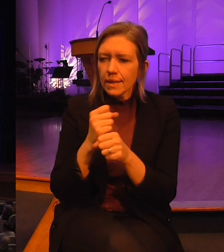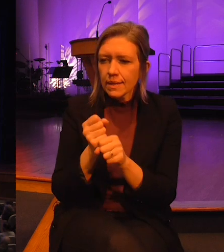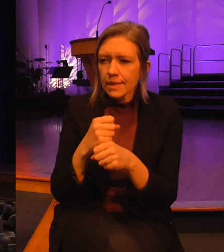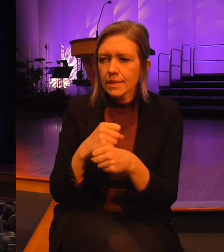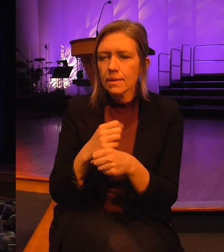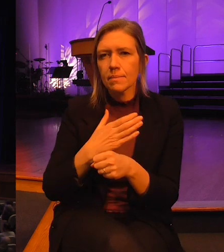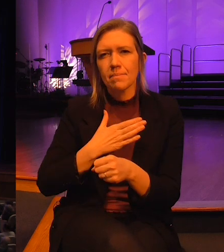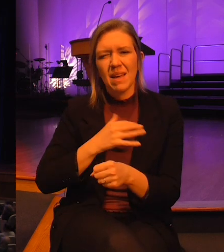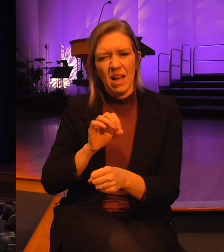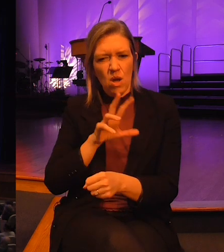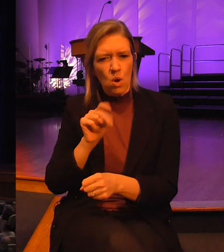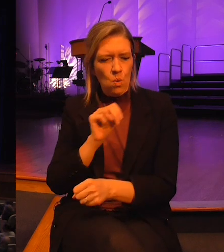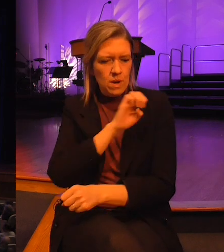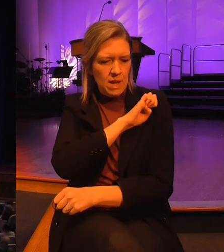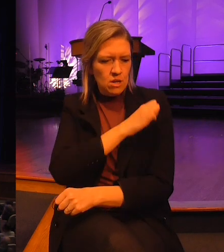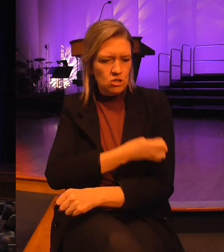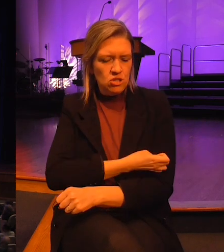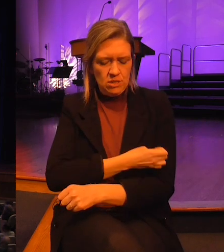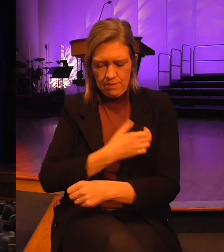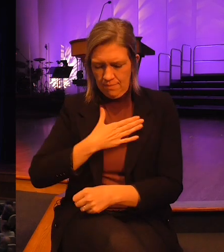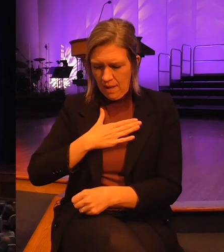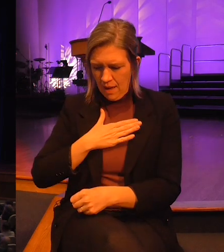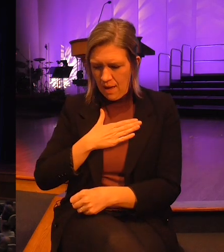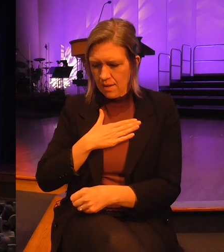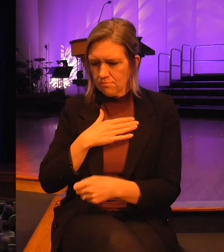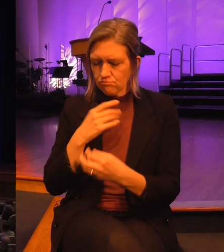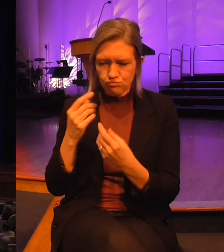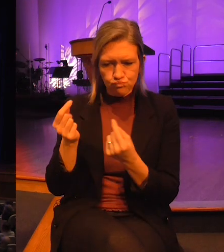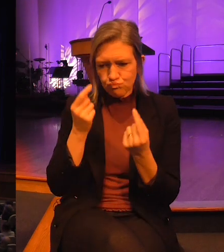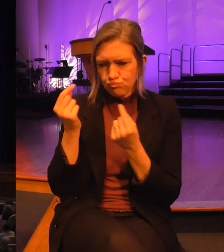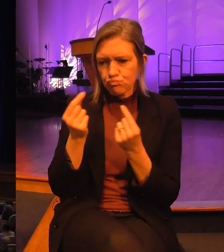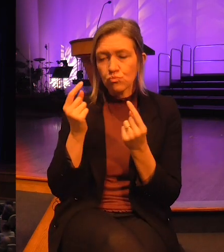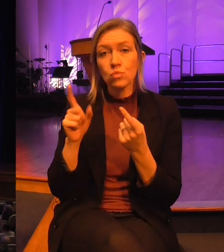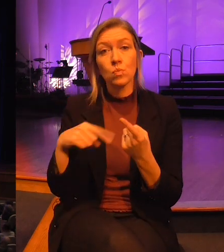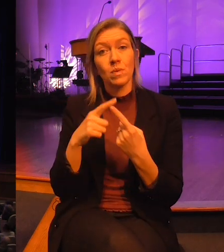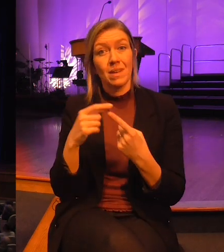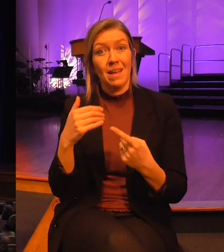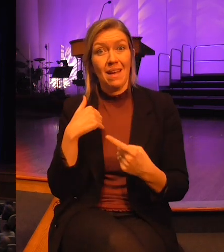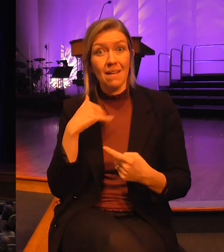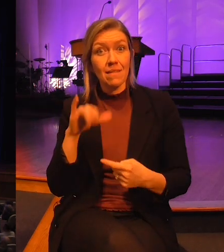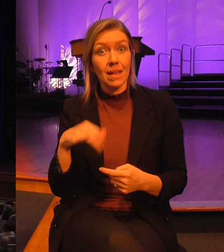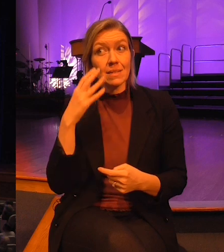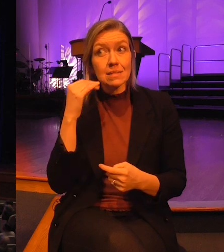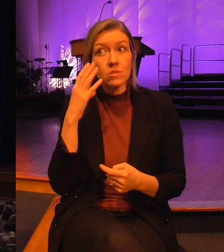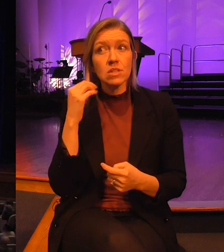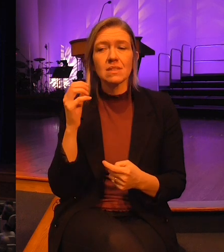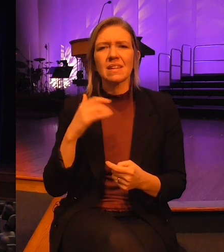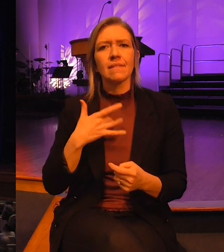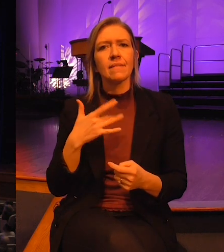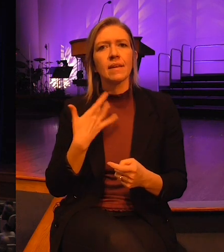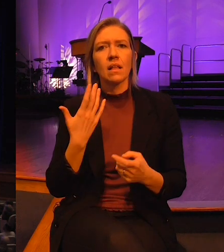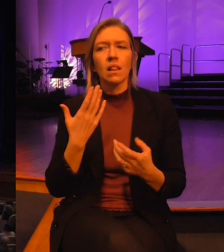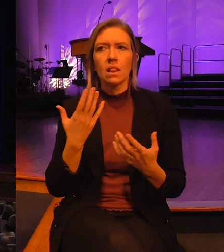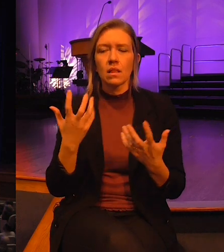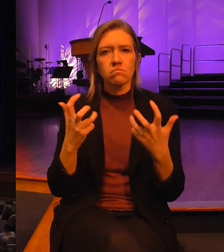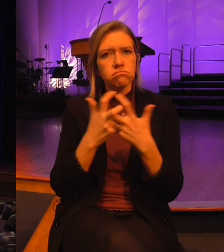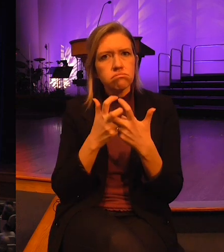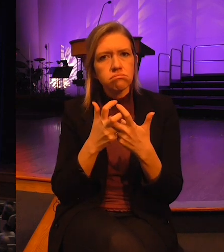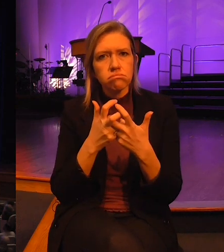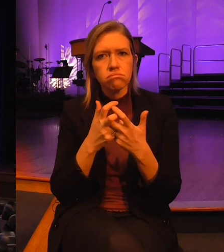no en las de nadie más, y cuando lo tengo, hay una sensación de flujo. sincronicidad, um, en mi día, así que